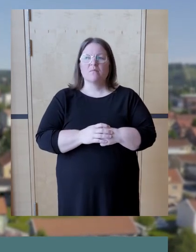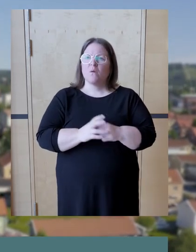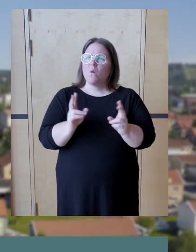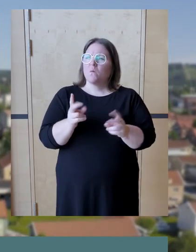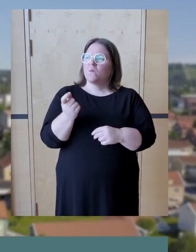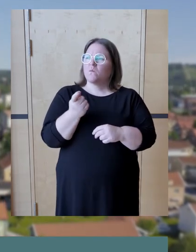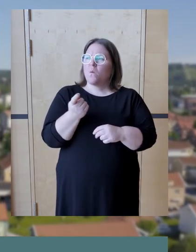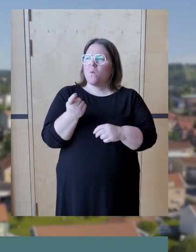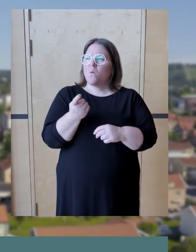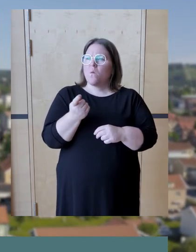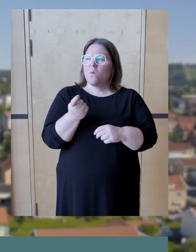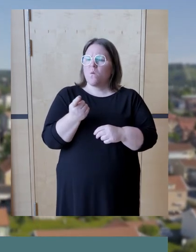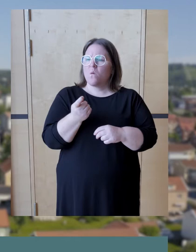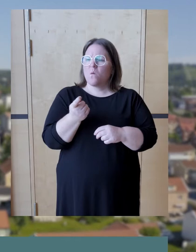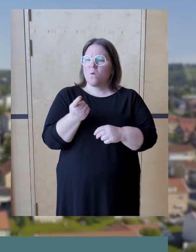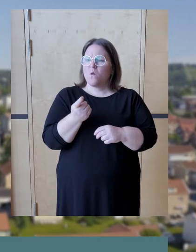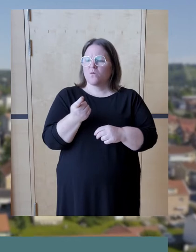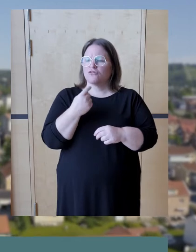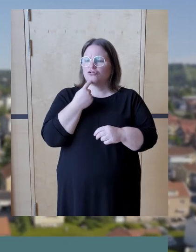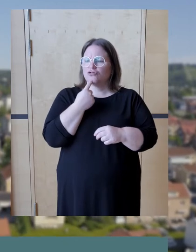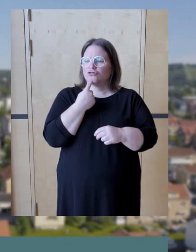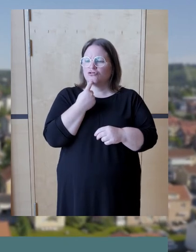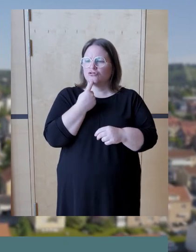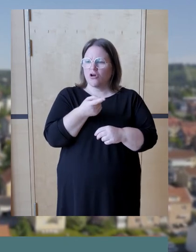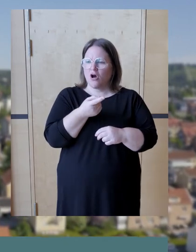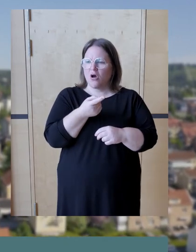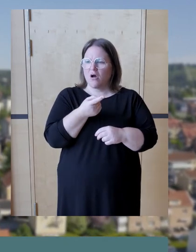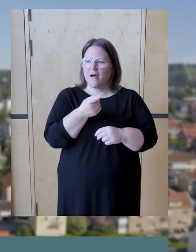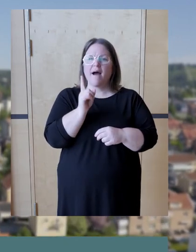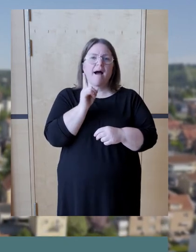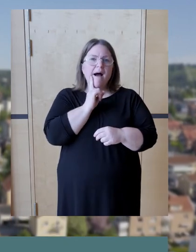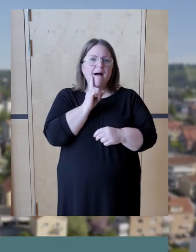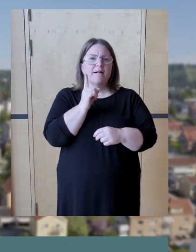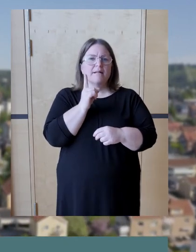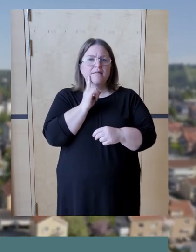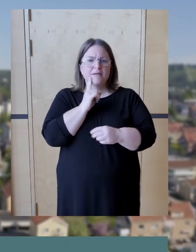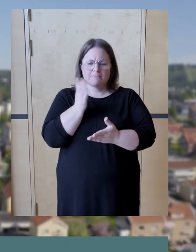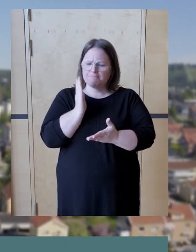Depressiva som lyft att de har alltid haft den här linjen att använda skattebetalarnas pengar